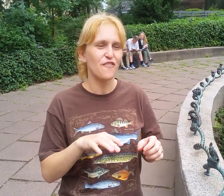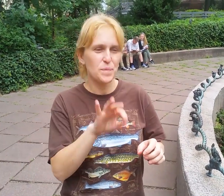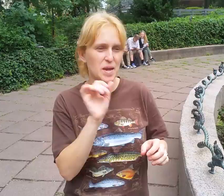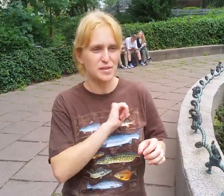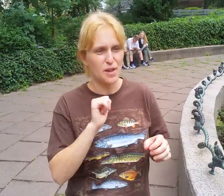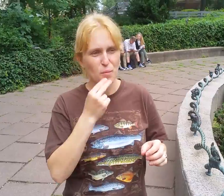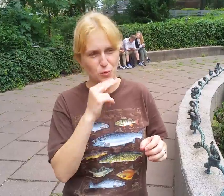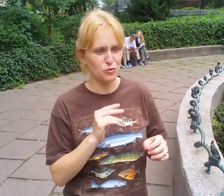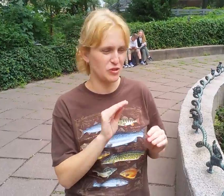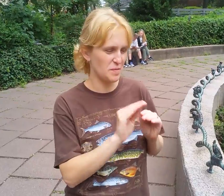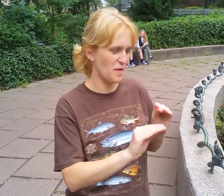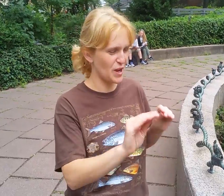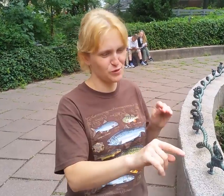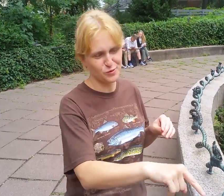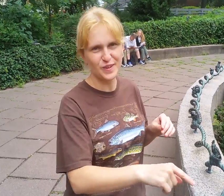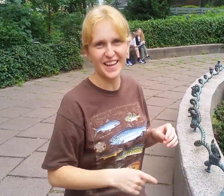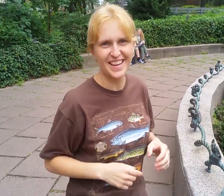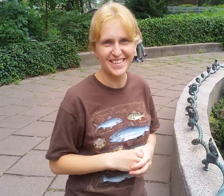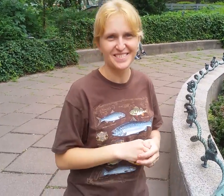Выбираются самые лучшие работы и размещаются в этом парке.